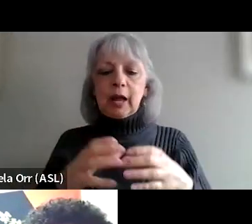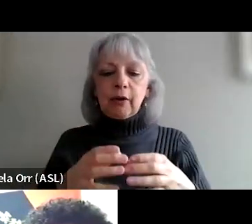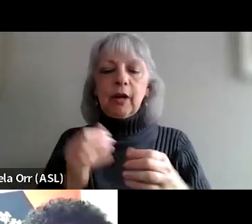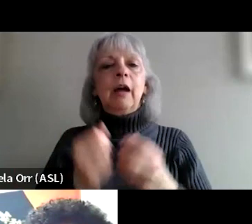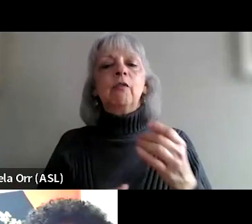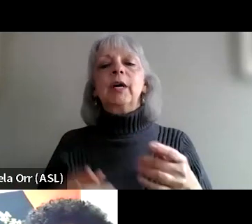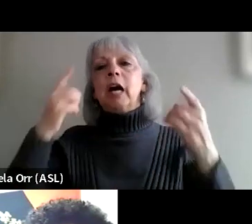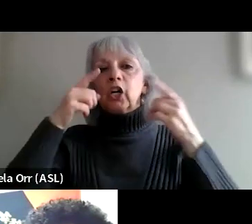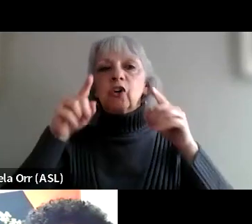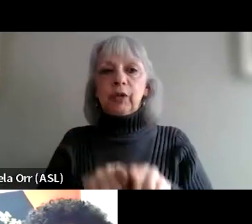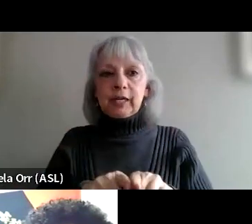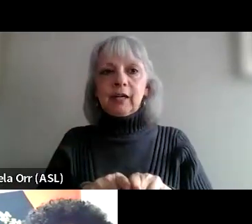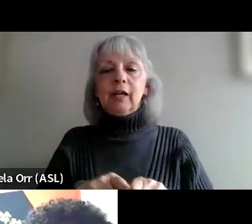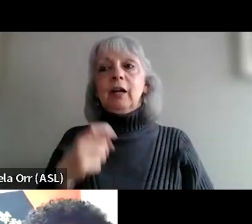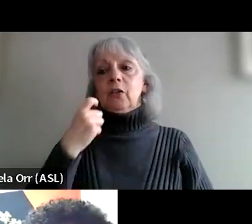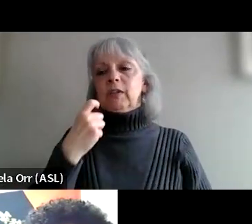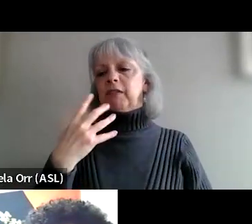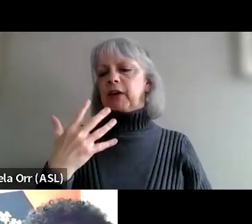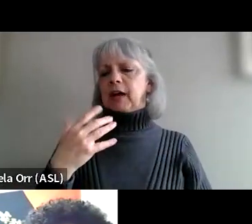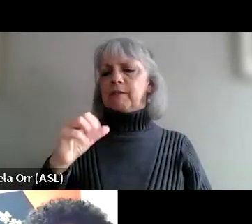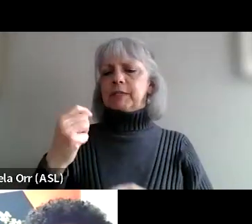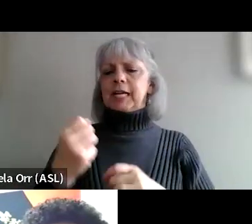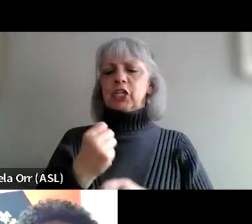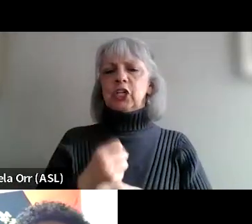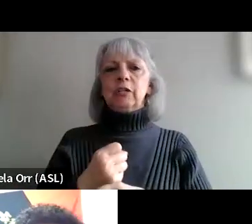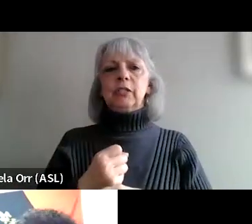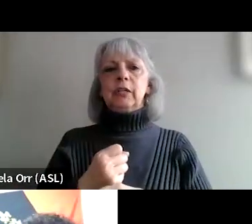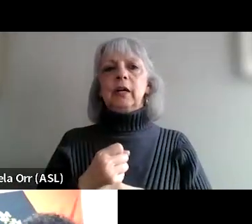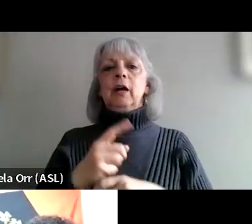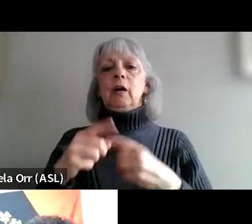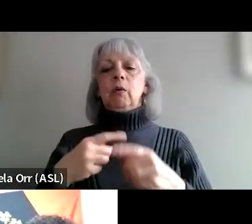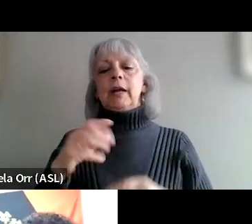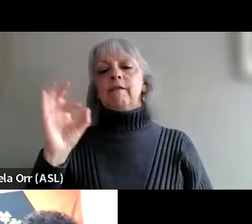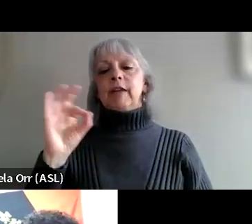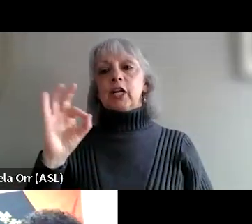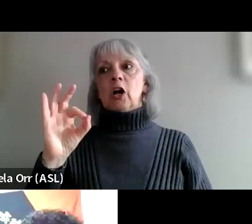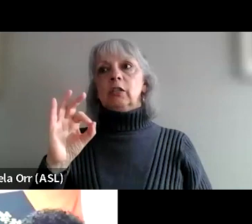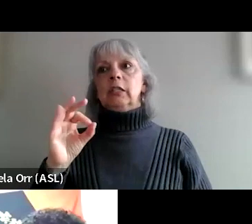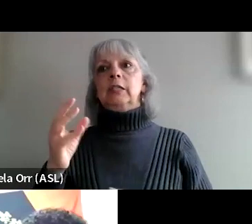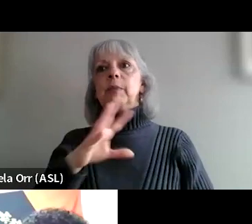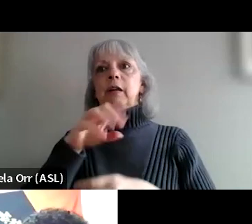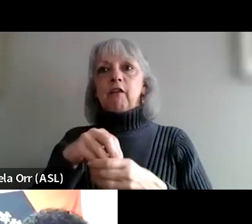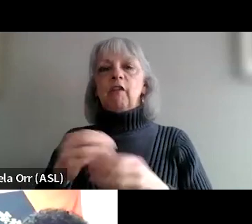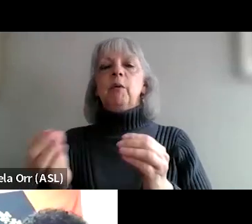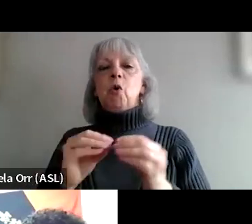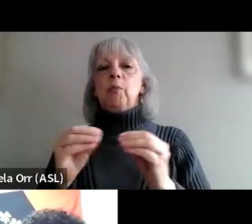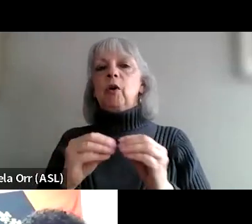que incluso durante los últimos cinco, 10 años a medida que el fentanilo ha ido en aumento, no se ha necesitado más naloxona